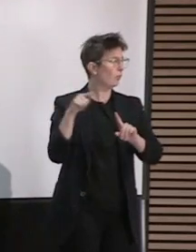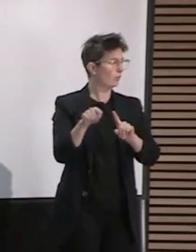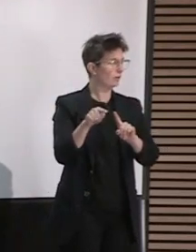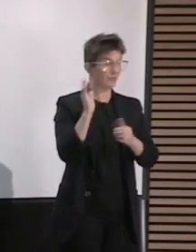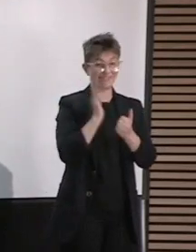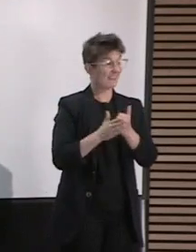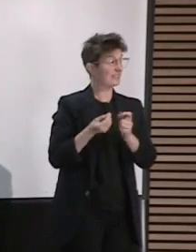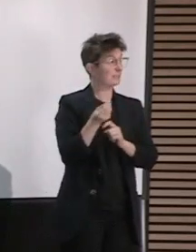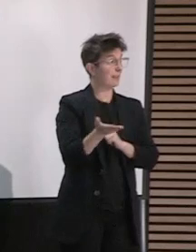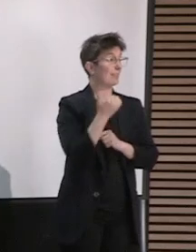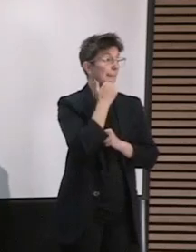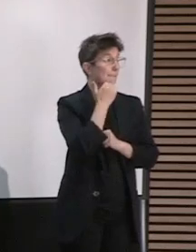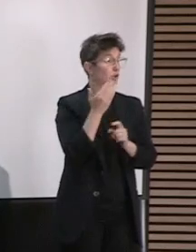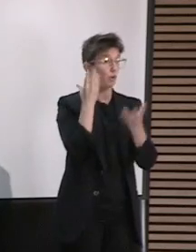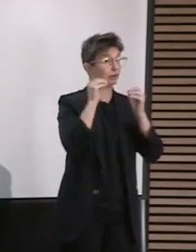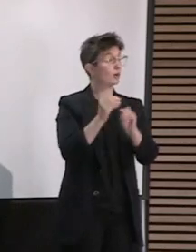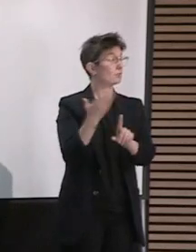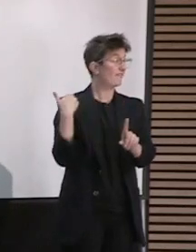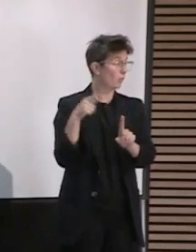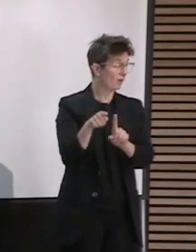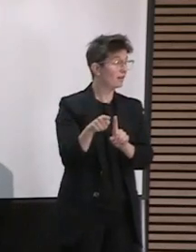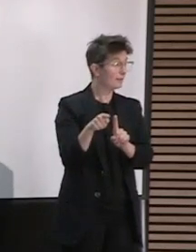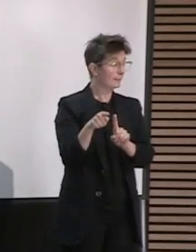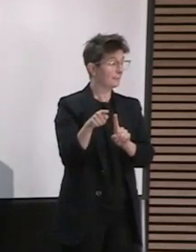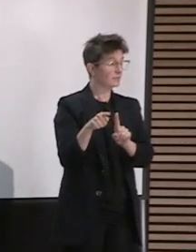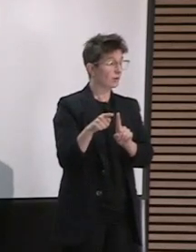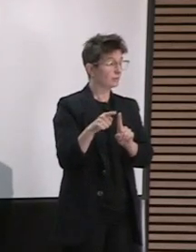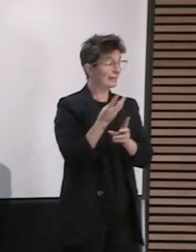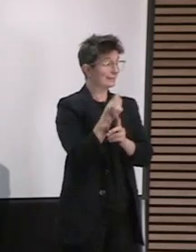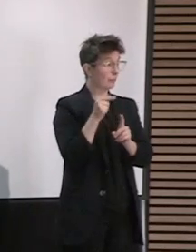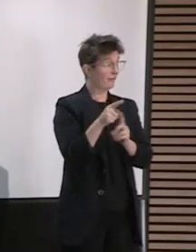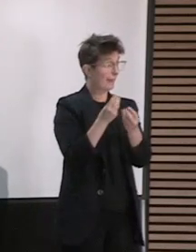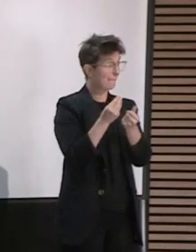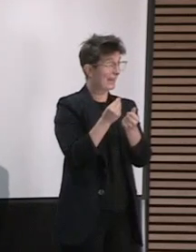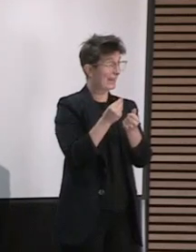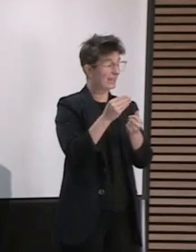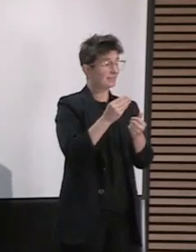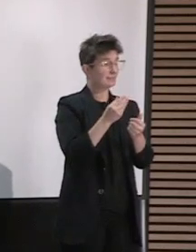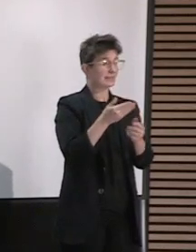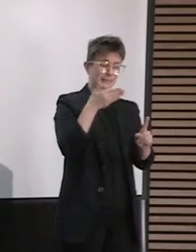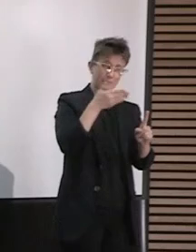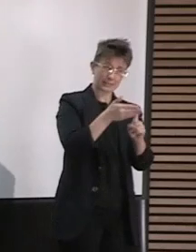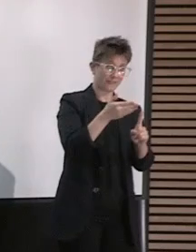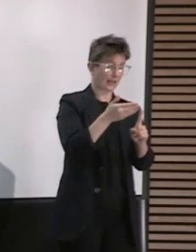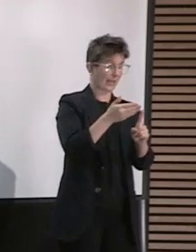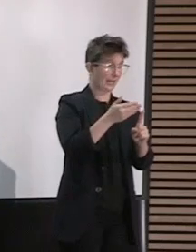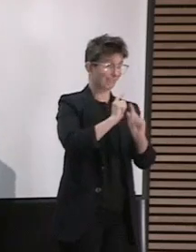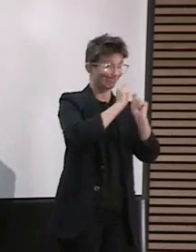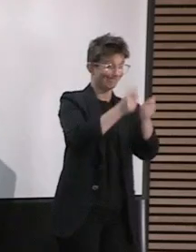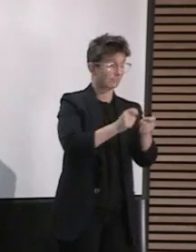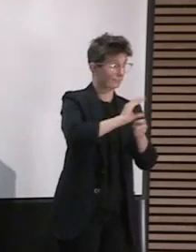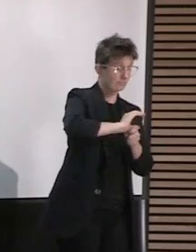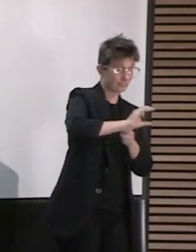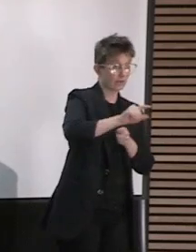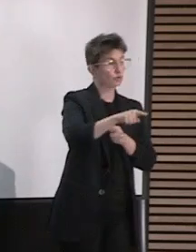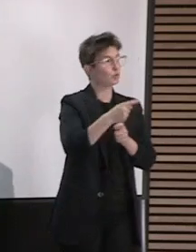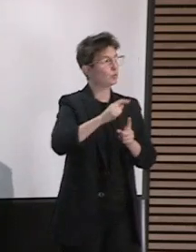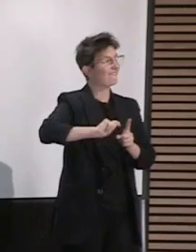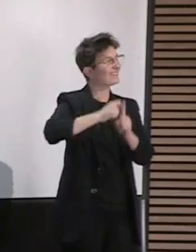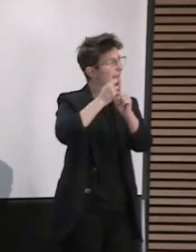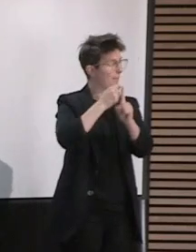o taatau. Koinei te rekoata o